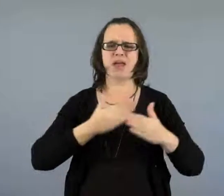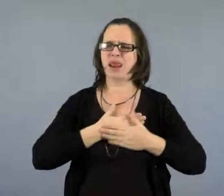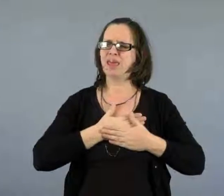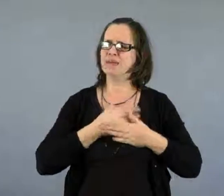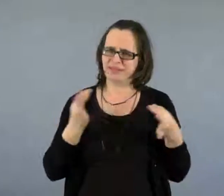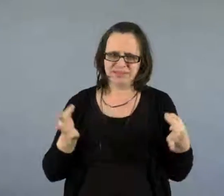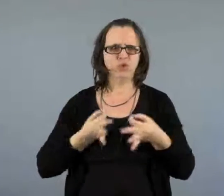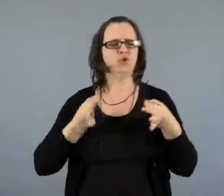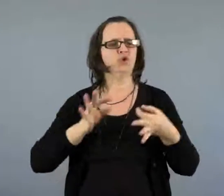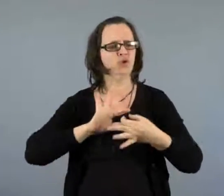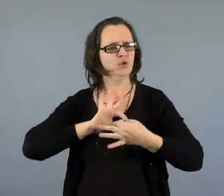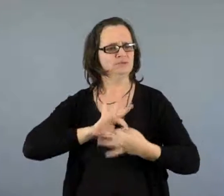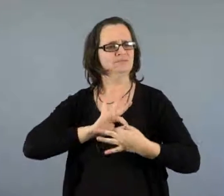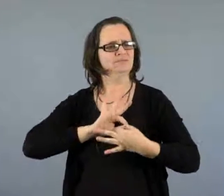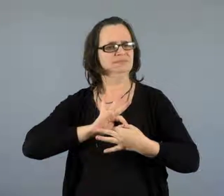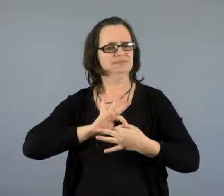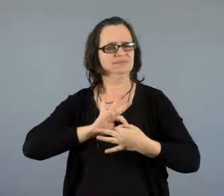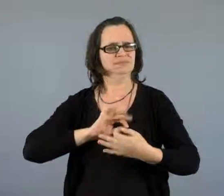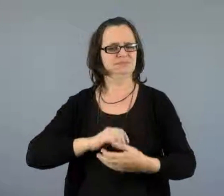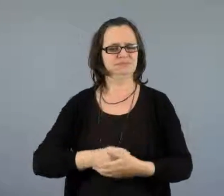Und verbindet mit Gottes Liebe